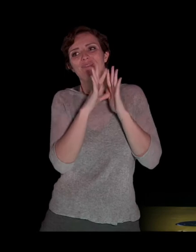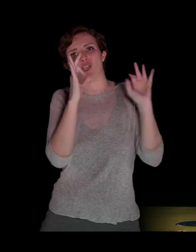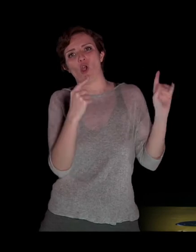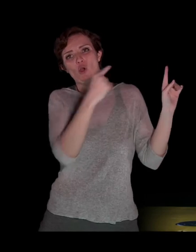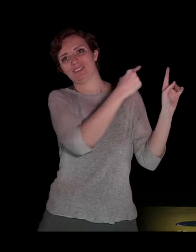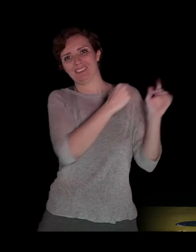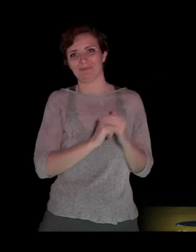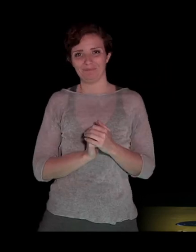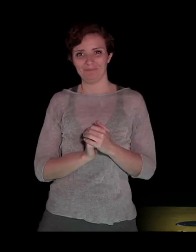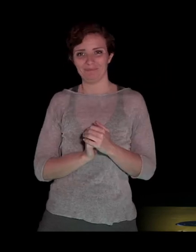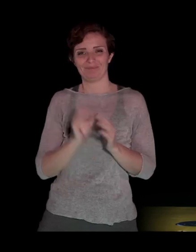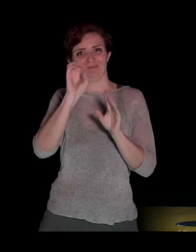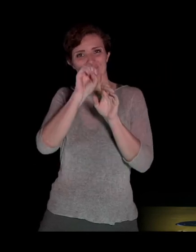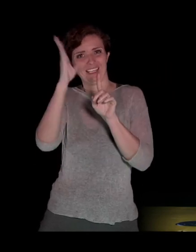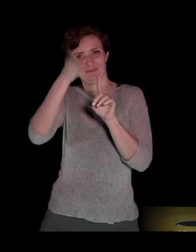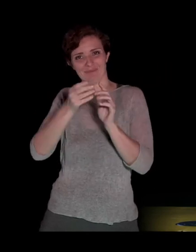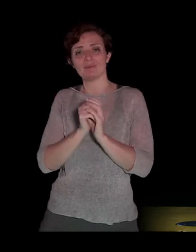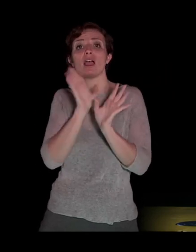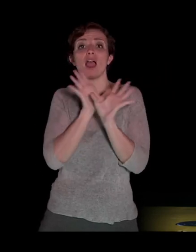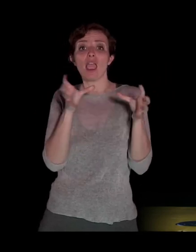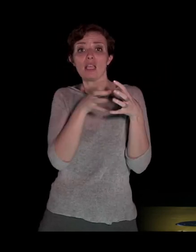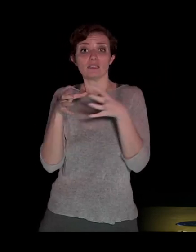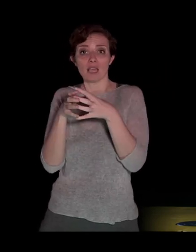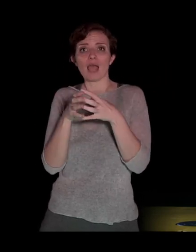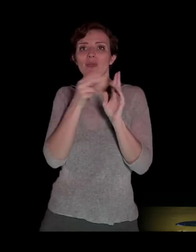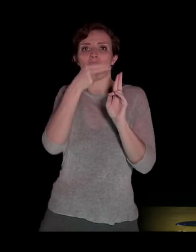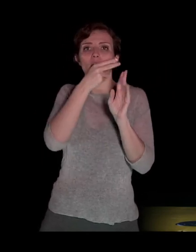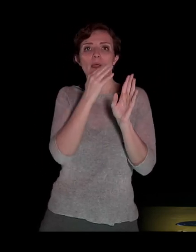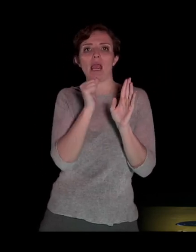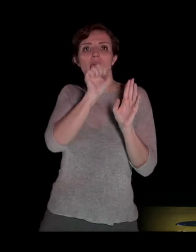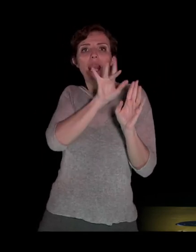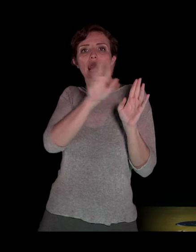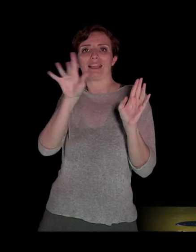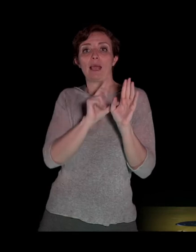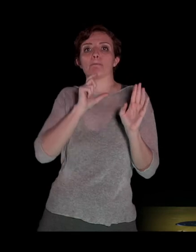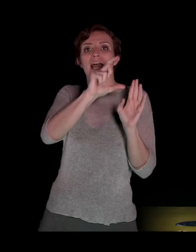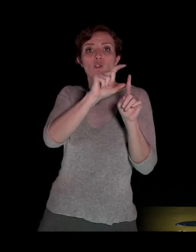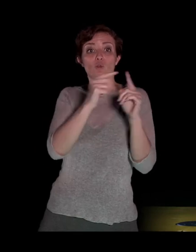Gli insiemi si identificano con delle lettere maiuscole. Invece gli elementi appartenenti all'insieme,